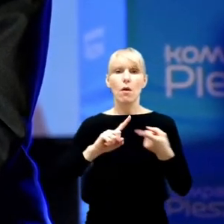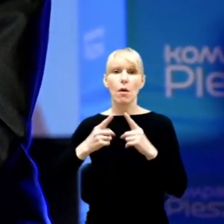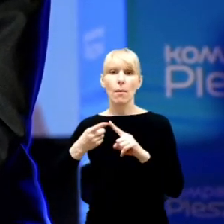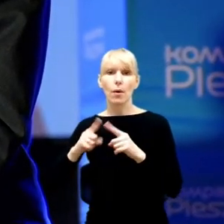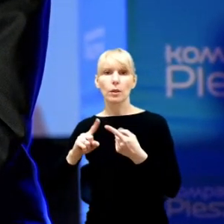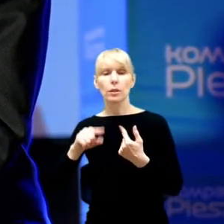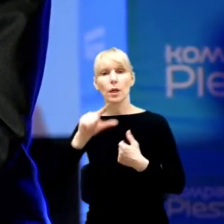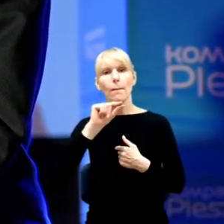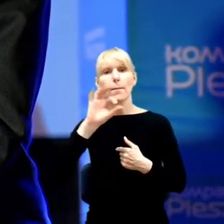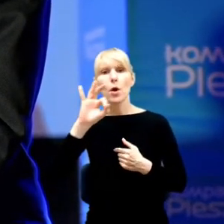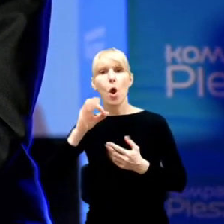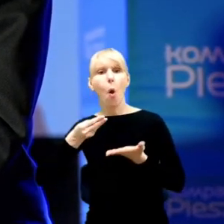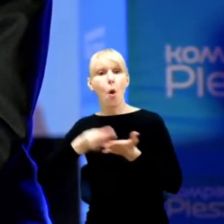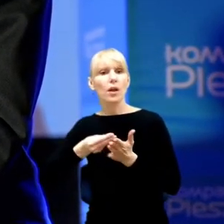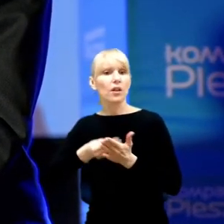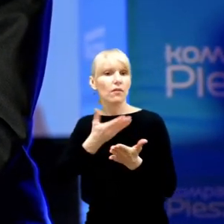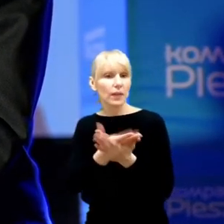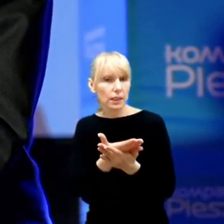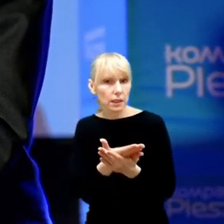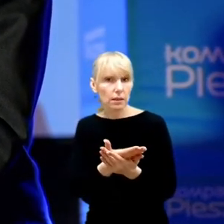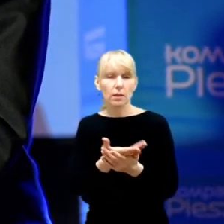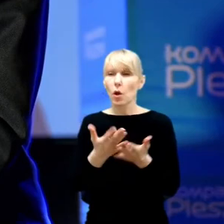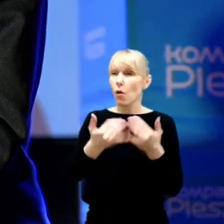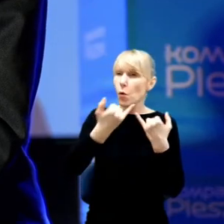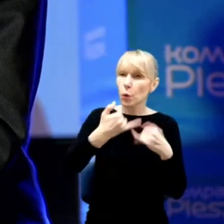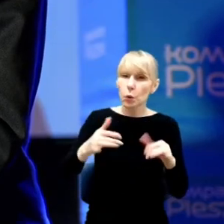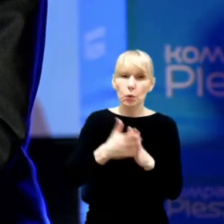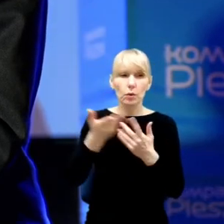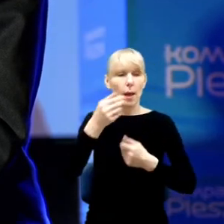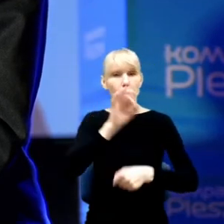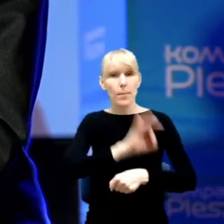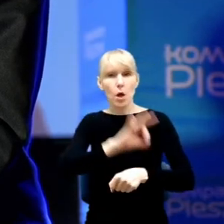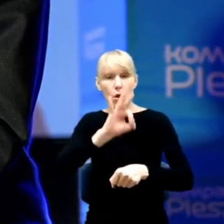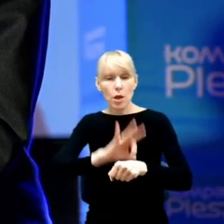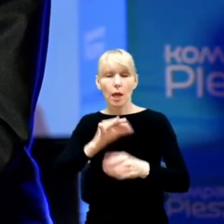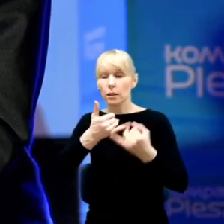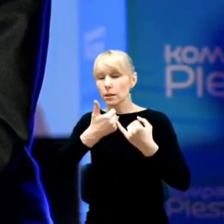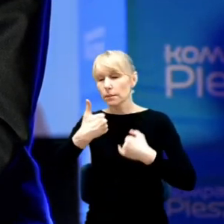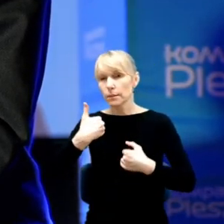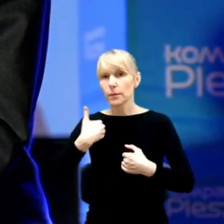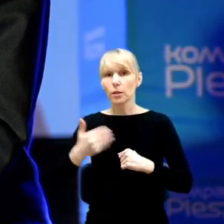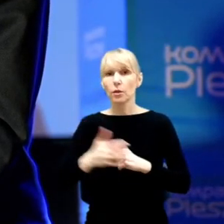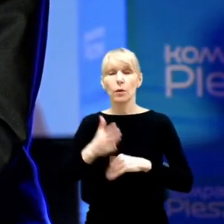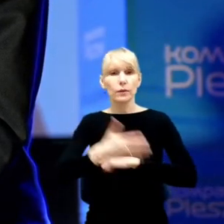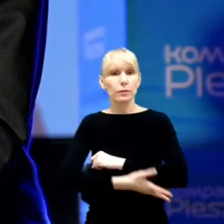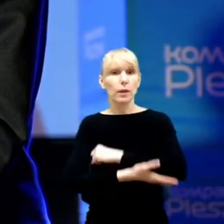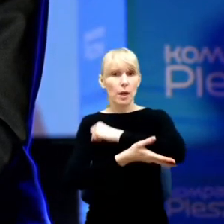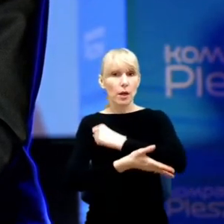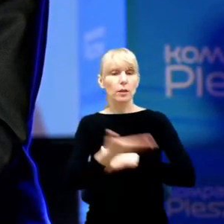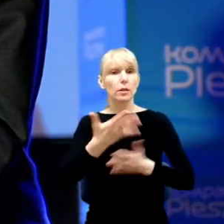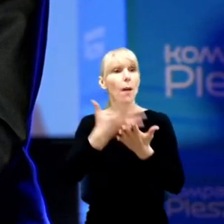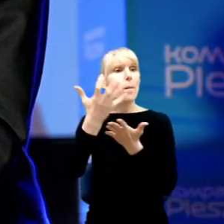Sami uczestniczyliśmy w różnych projektach przez lata, które wspierały pozyskiwanie inwestorów do gmin,